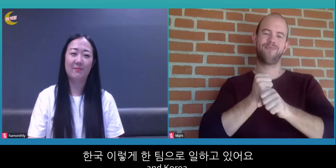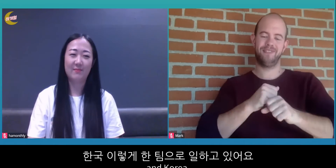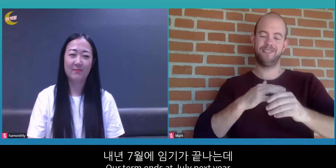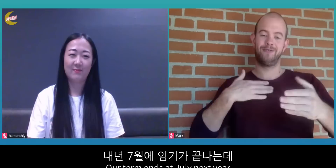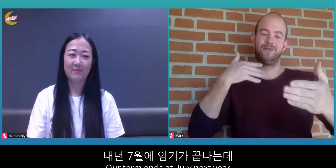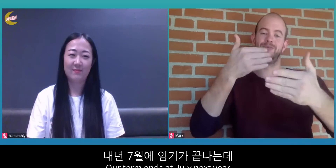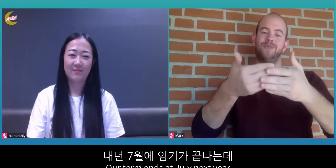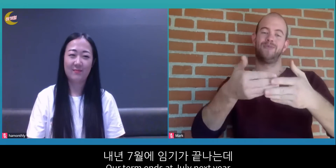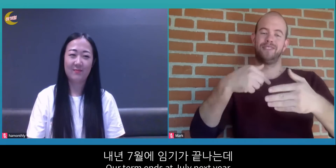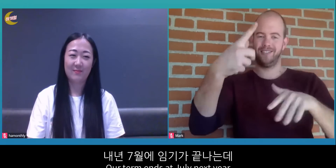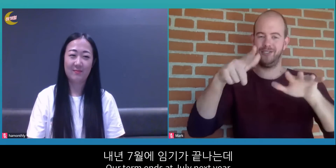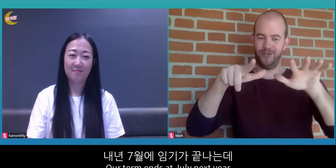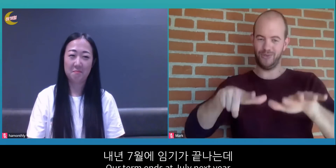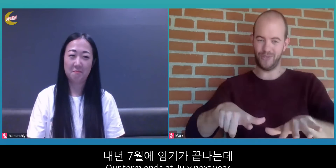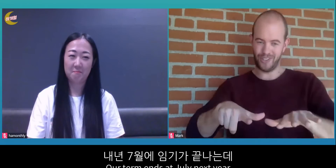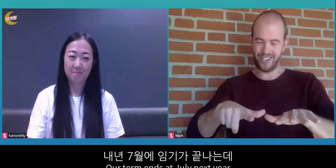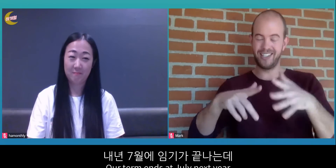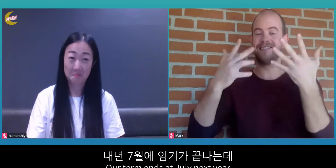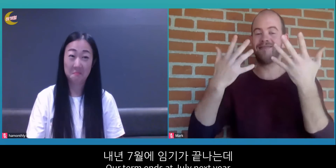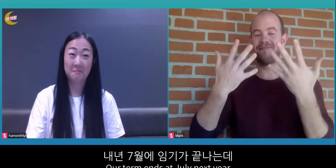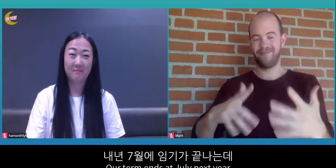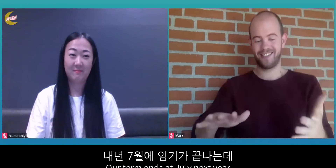私たちの任期は来年の7月に終わります、